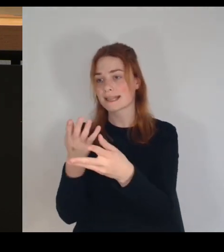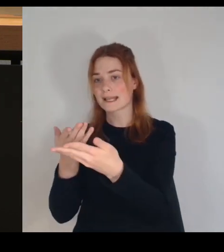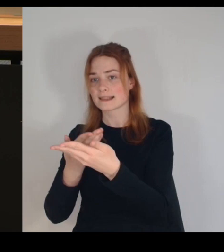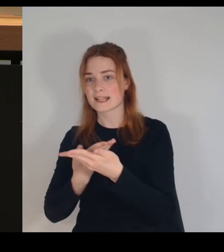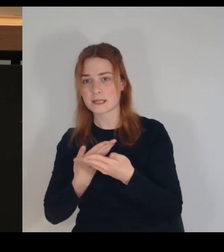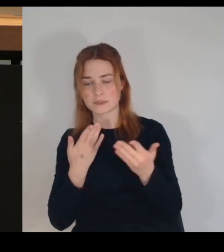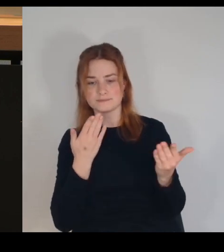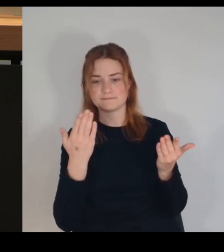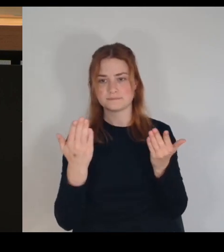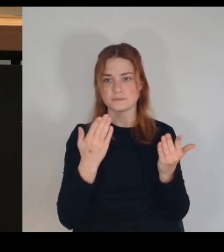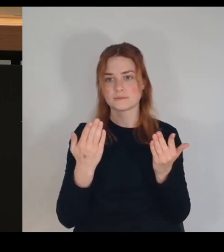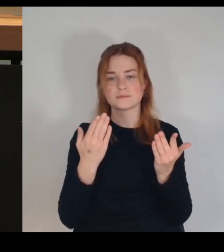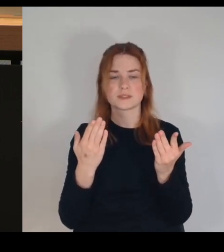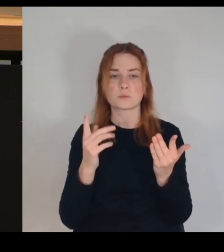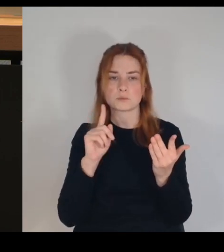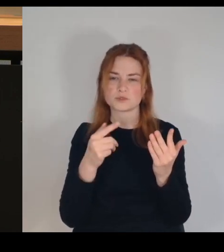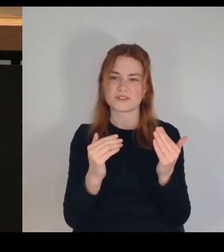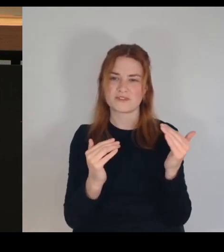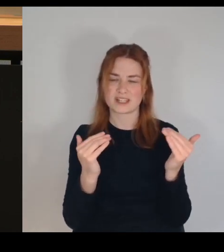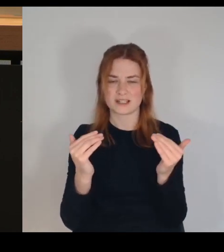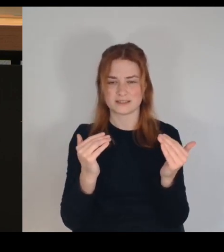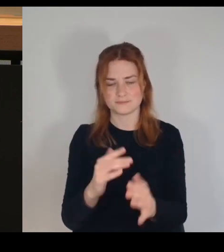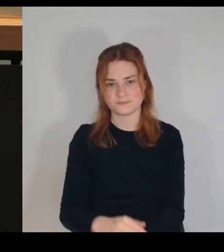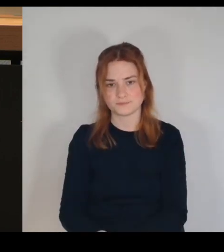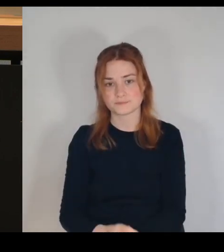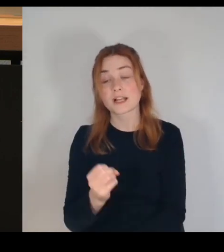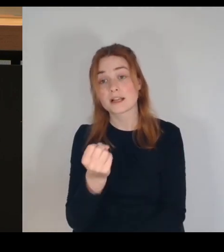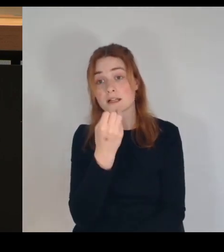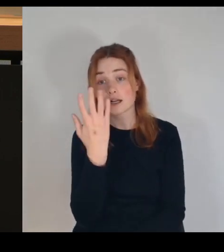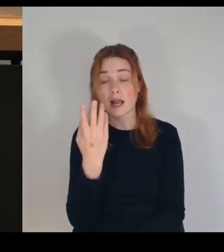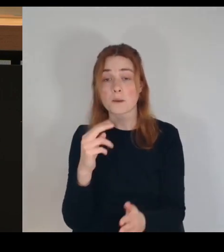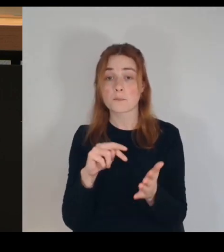Politik in unserer Verantwortung tun können Und es beginnt eben mit der Frage Was